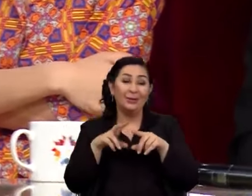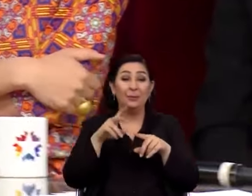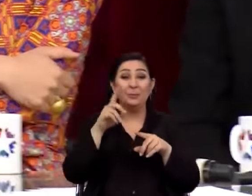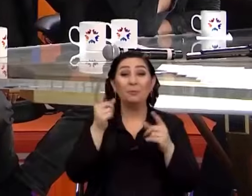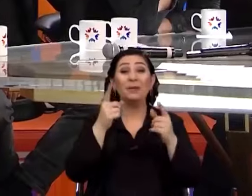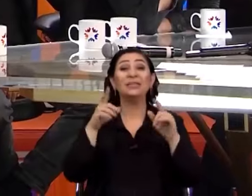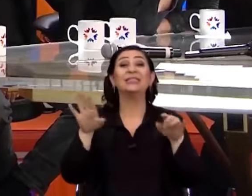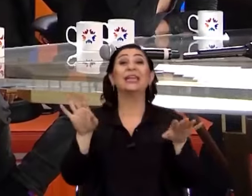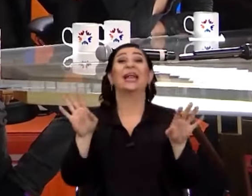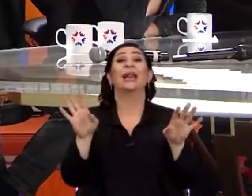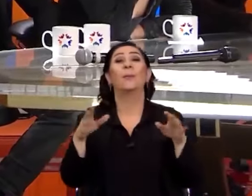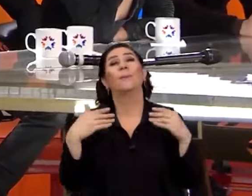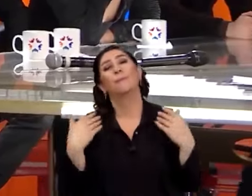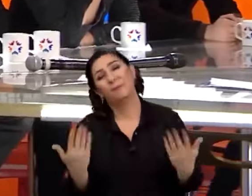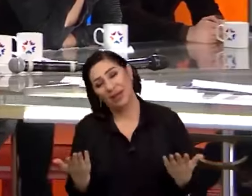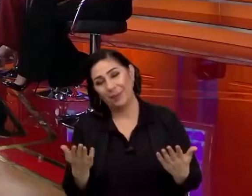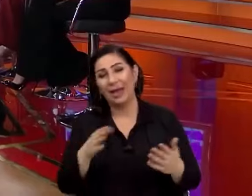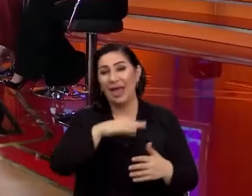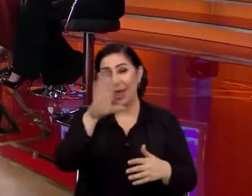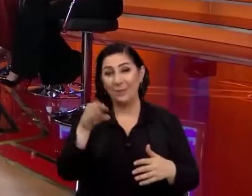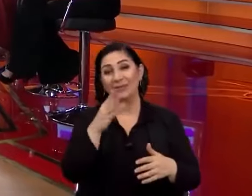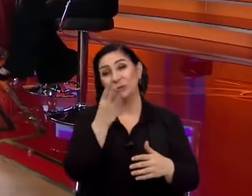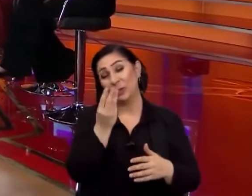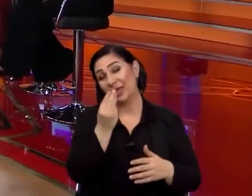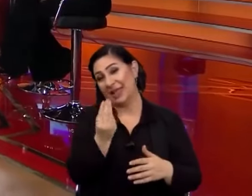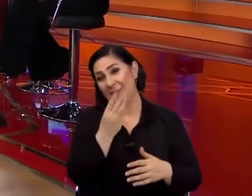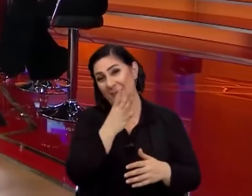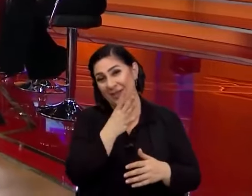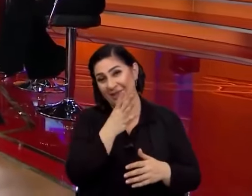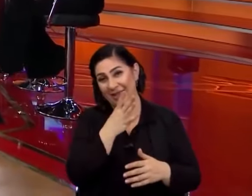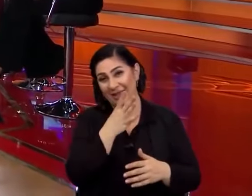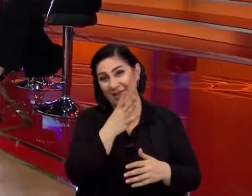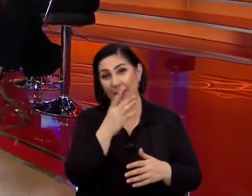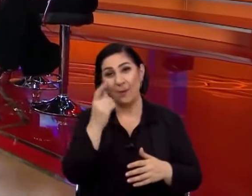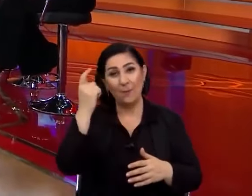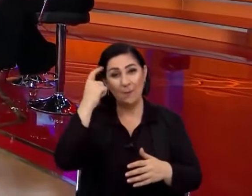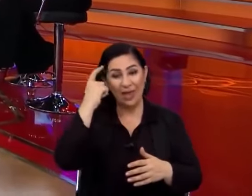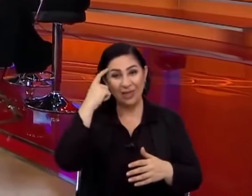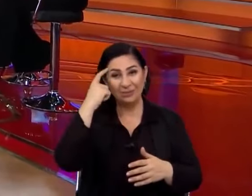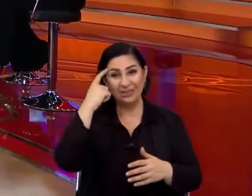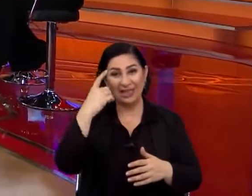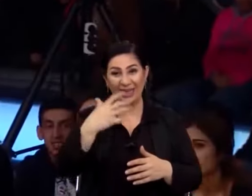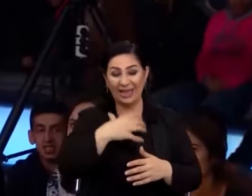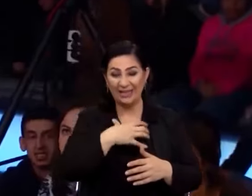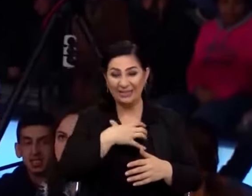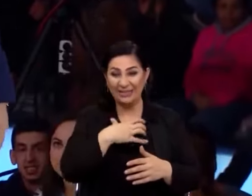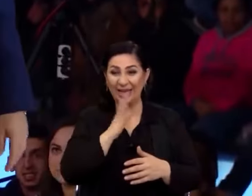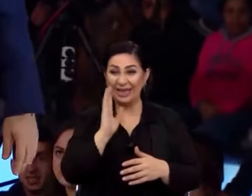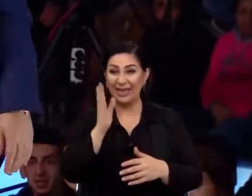değil bayılmak hepinizin çok iyi bildiği gibi beynimizin kendisine giden kanı